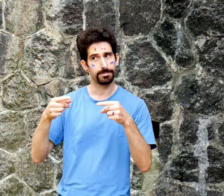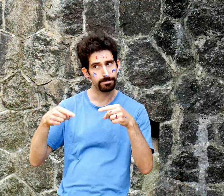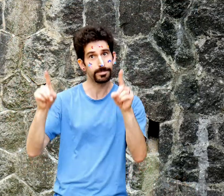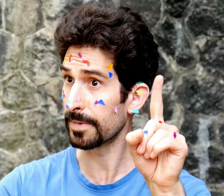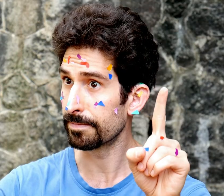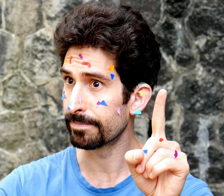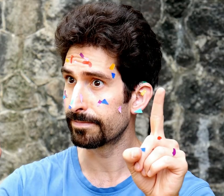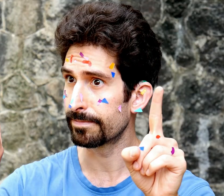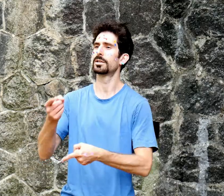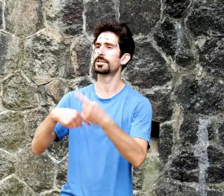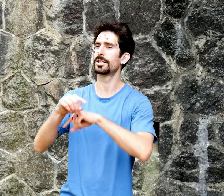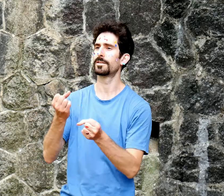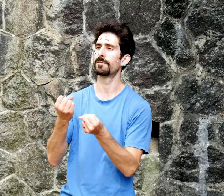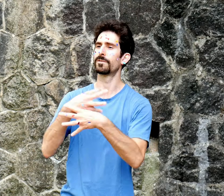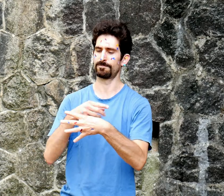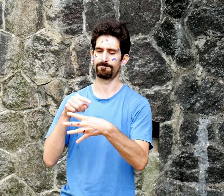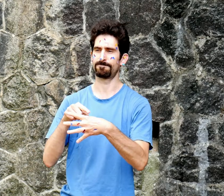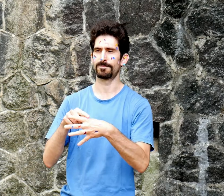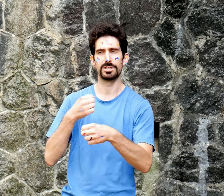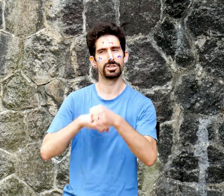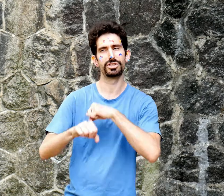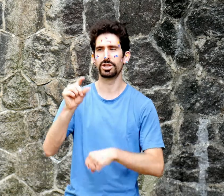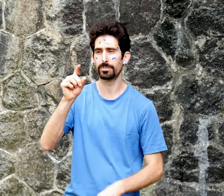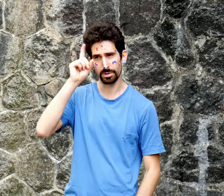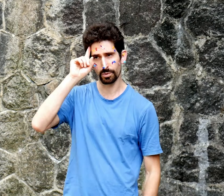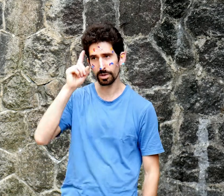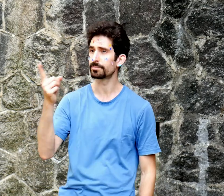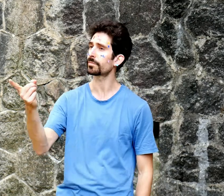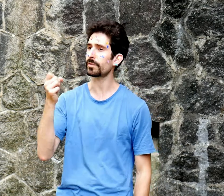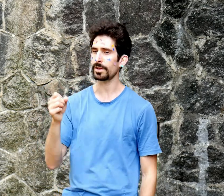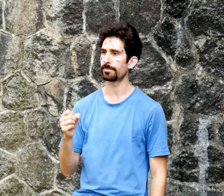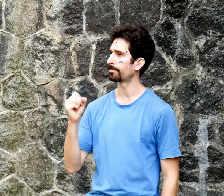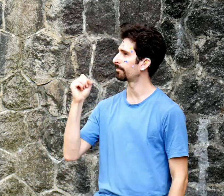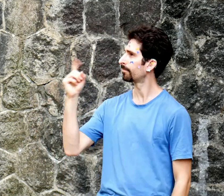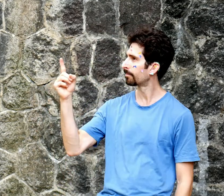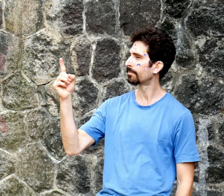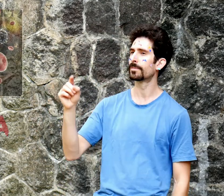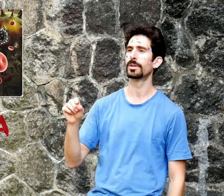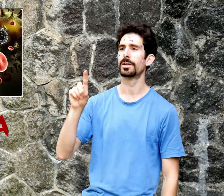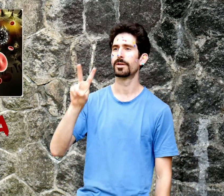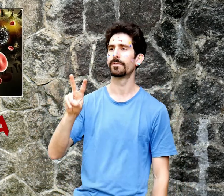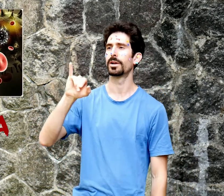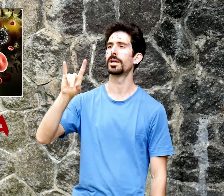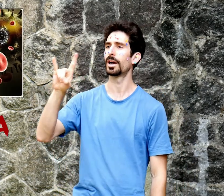Mais ! Le signe "virus" me gêne un peu. Car il vient du VIH,